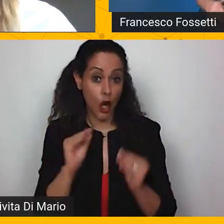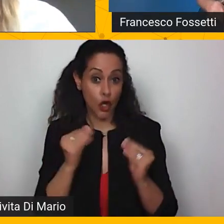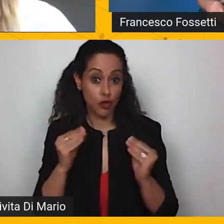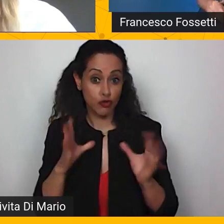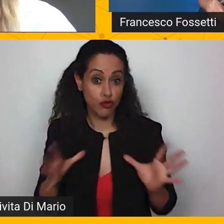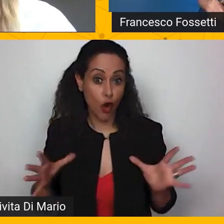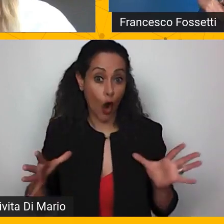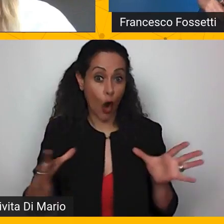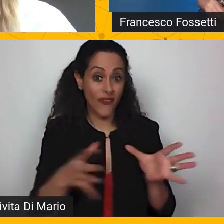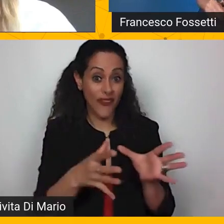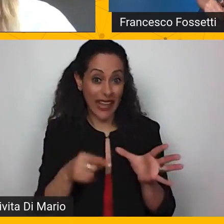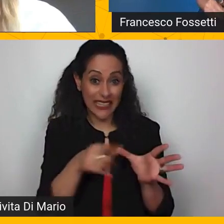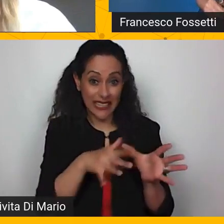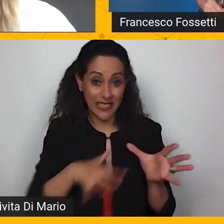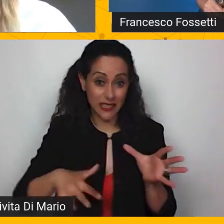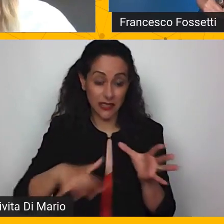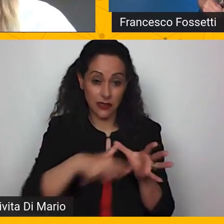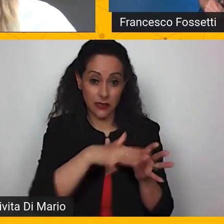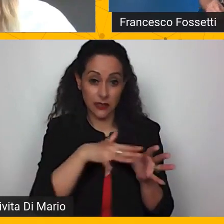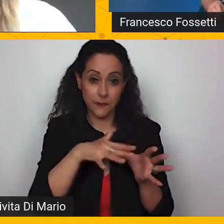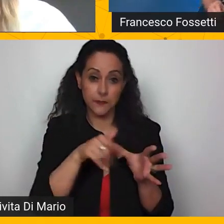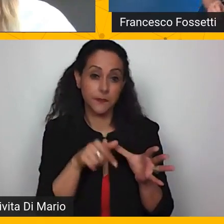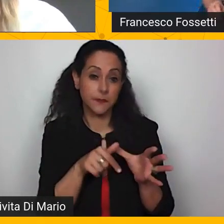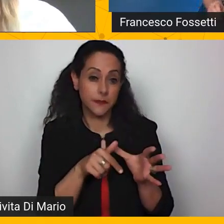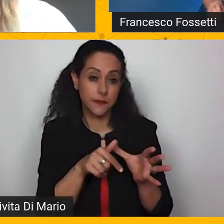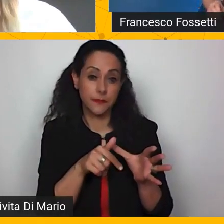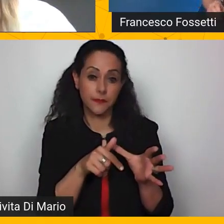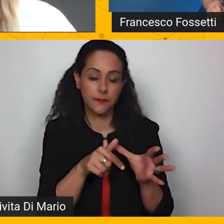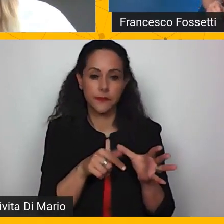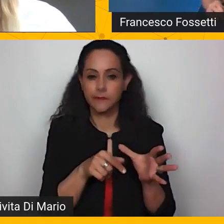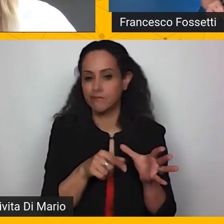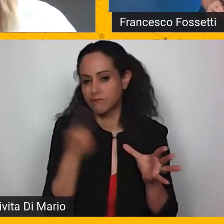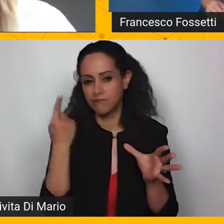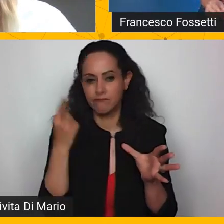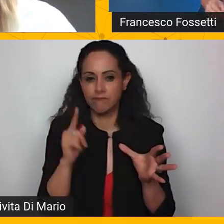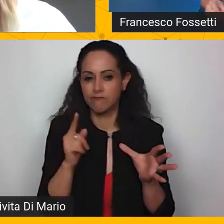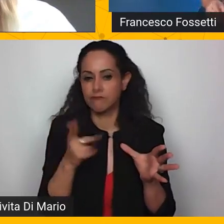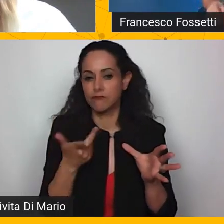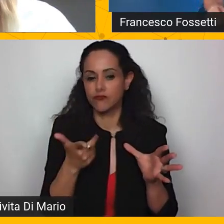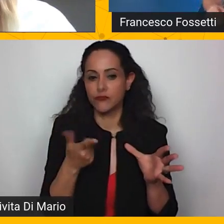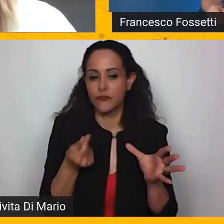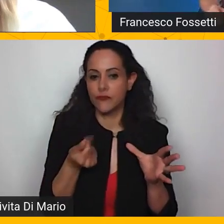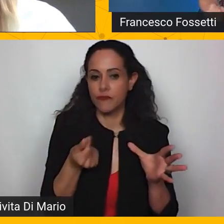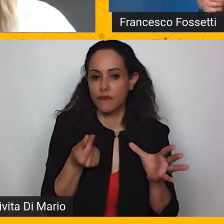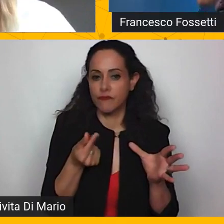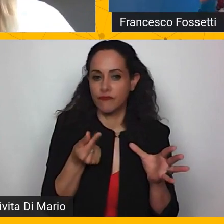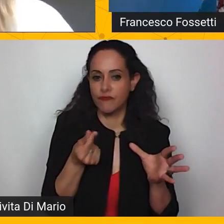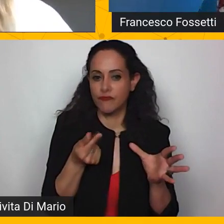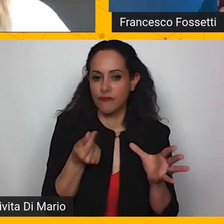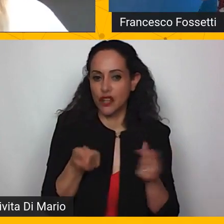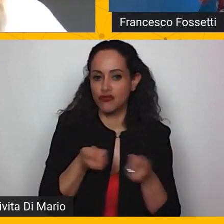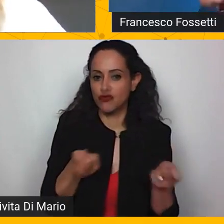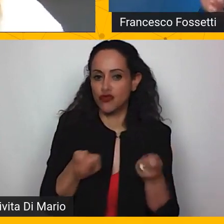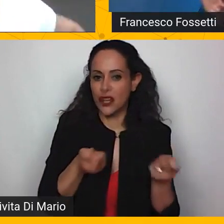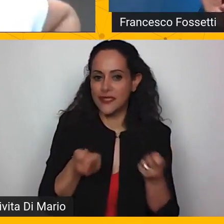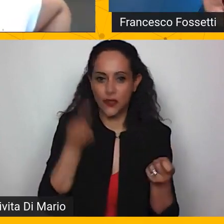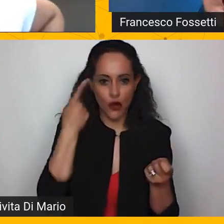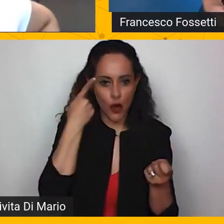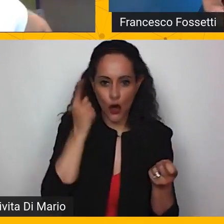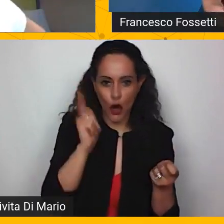fra i giovanissimi e fra chi non ha una hm gestione diciamo